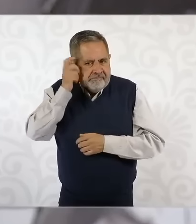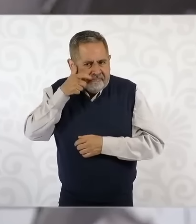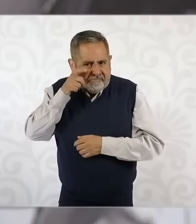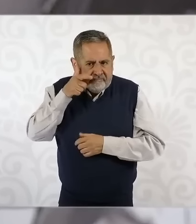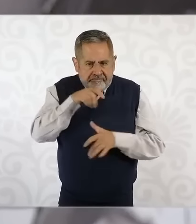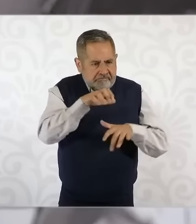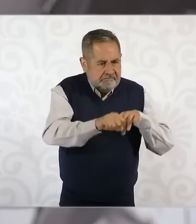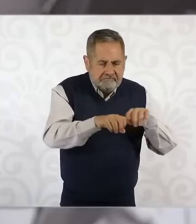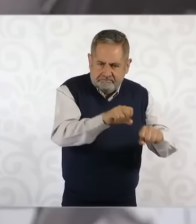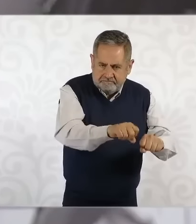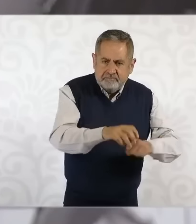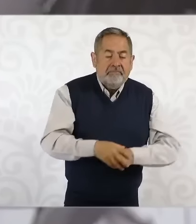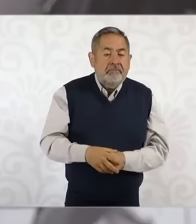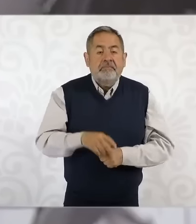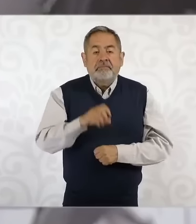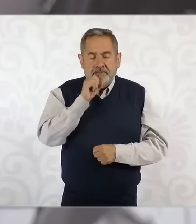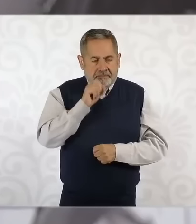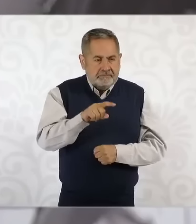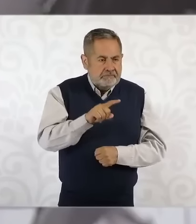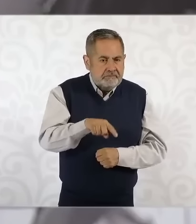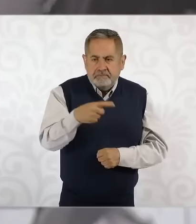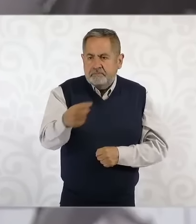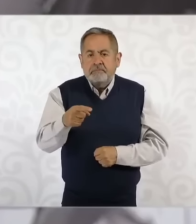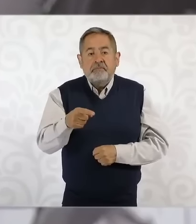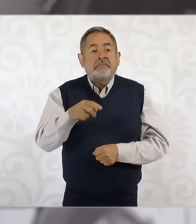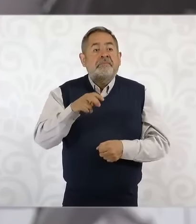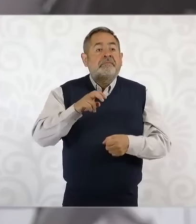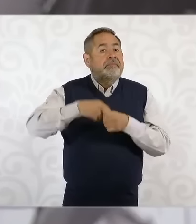Por otra parte, como parte del reforzamiento a la seguridad en Sinaloa, instruido por la